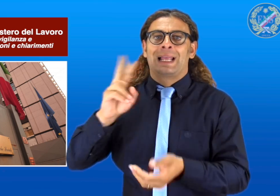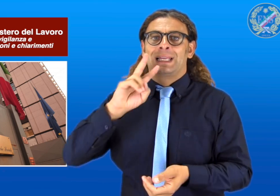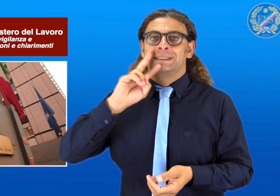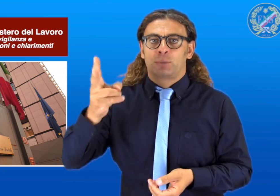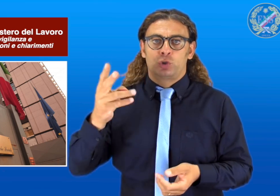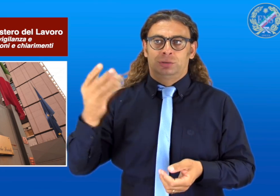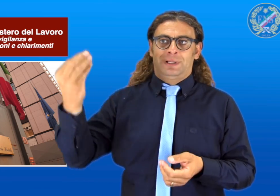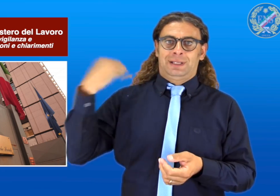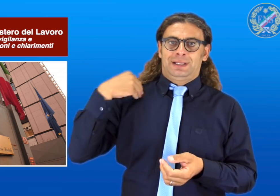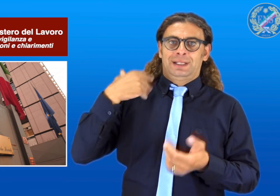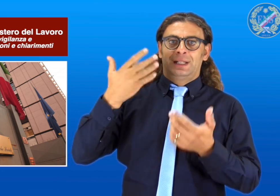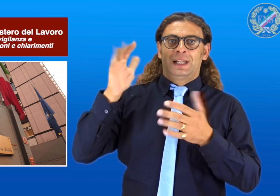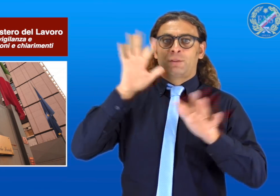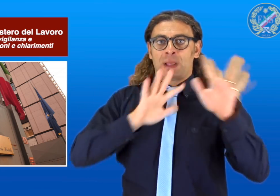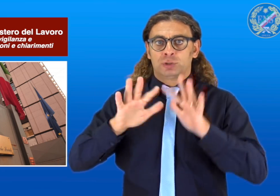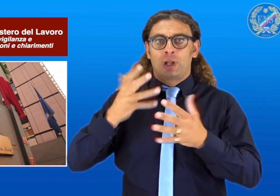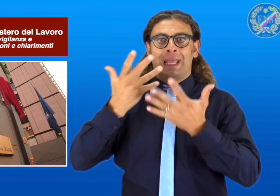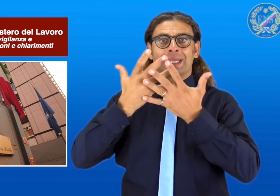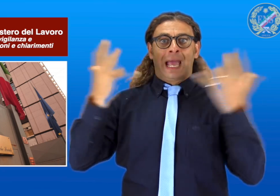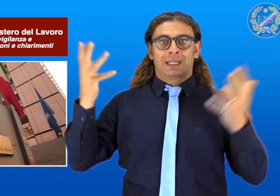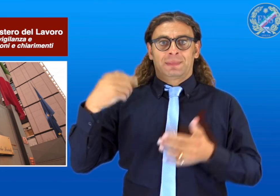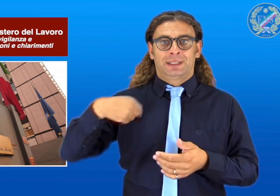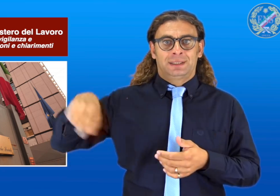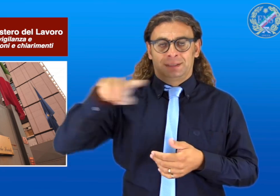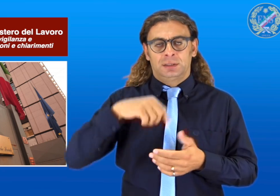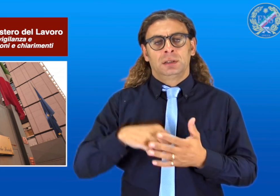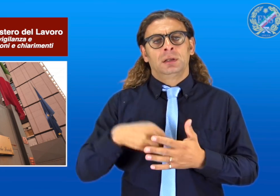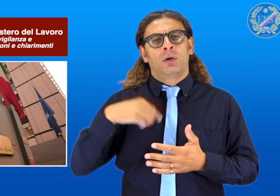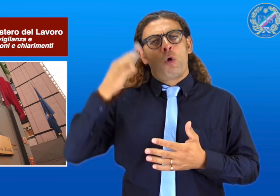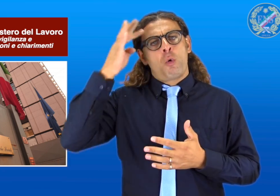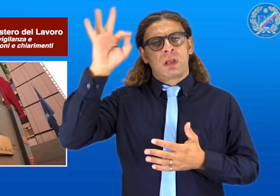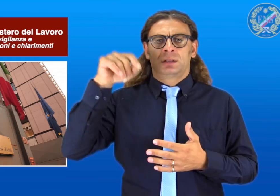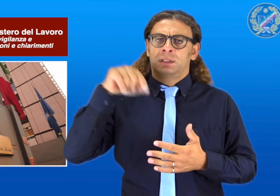dare una risposta precisa sulla richiesta di informazione e chiarimenti.